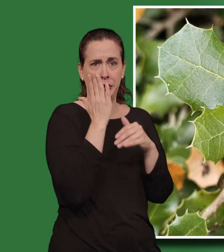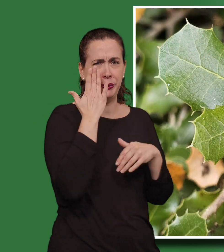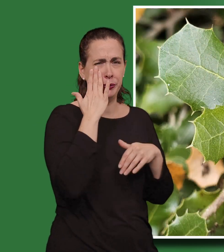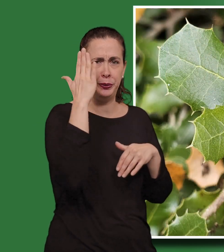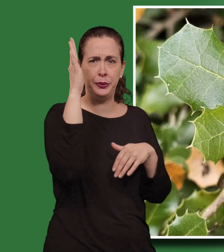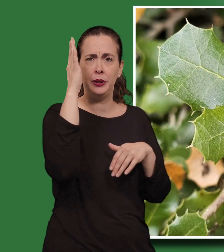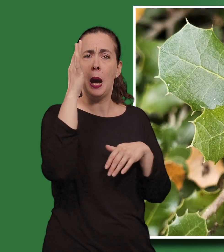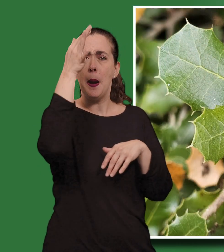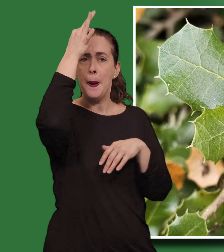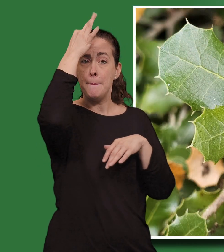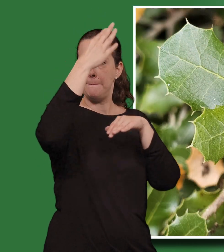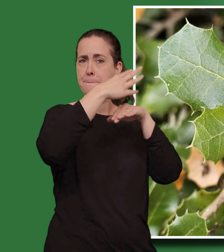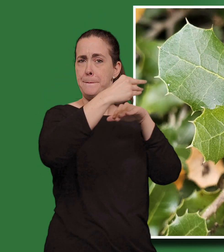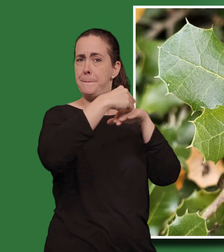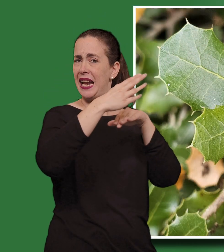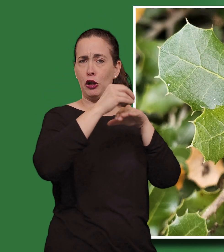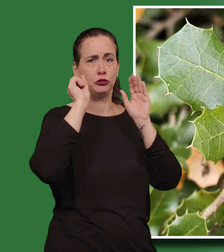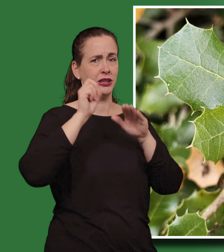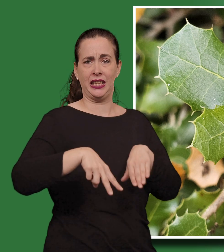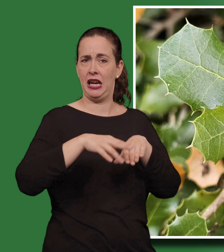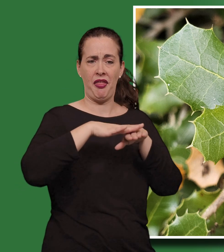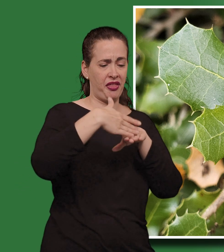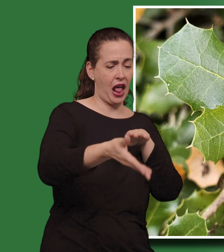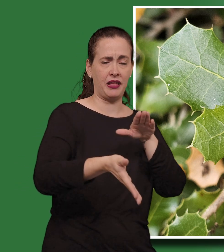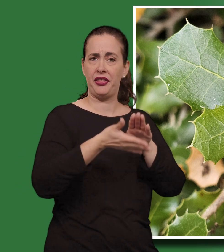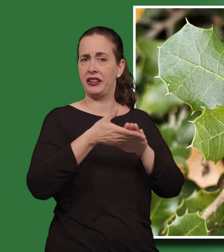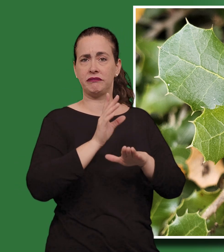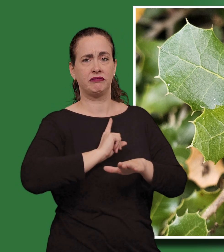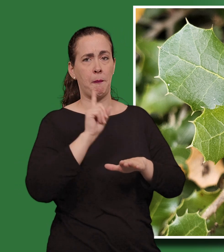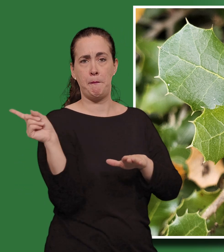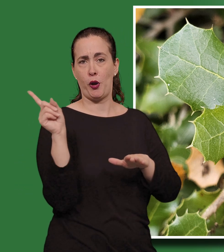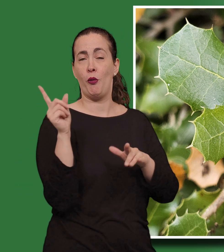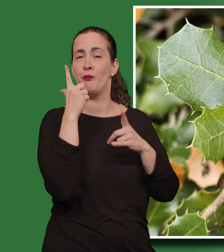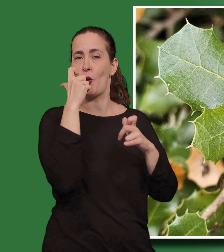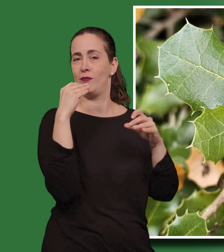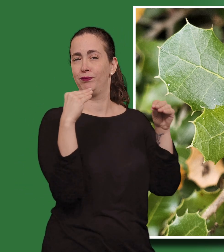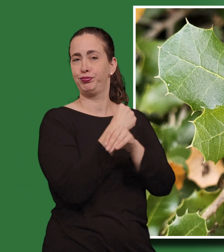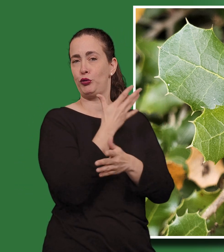Les fulles són petites, lluents i sense pèls a l'anvers ni al revers